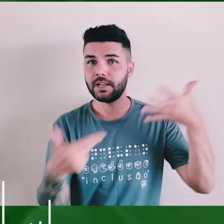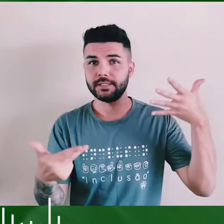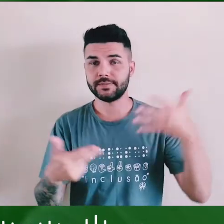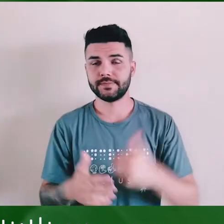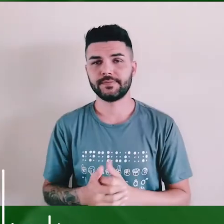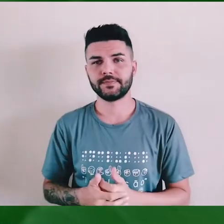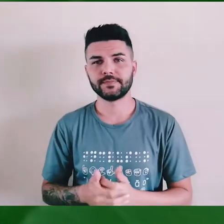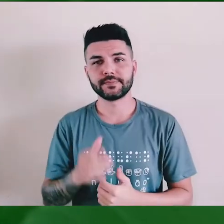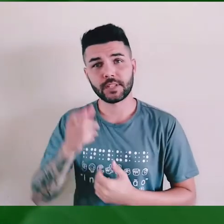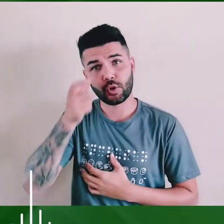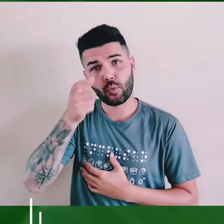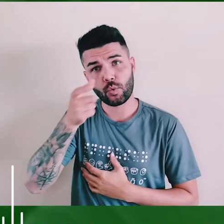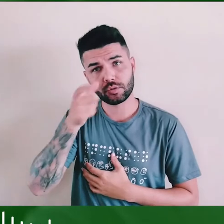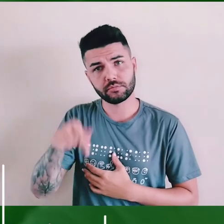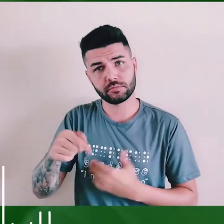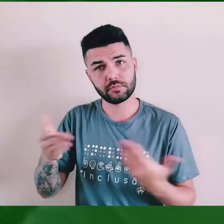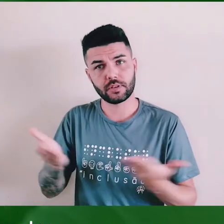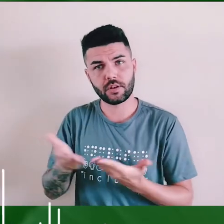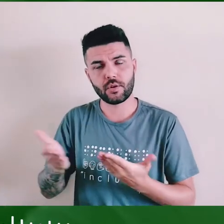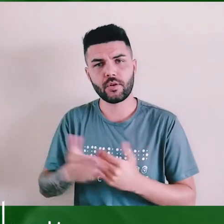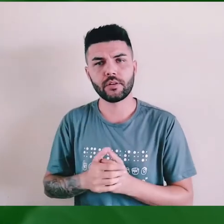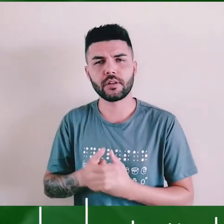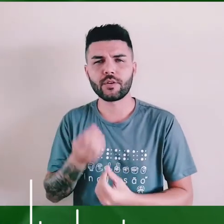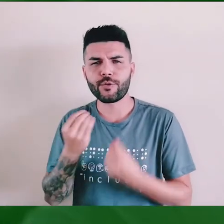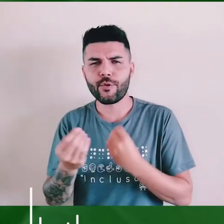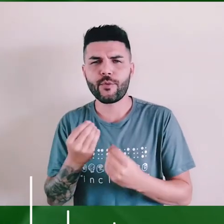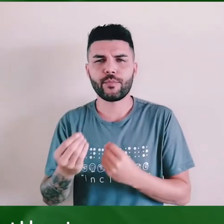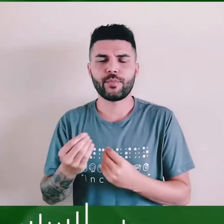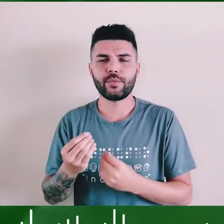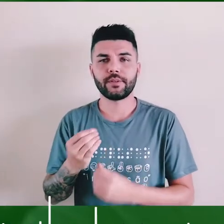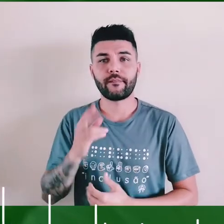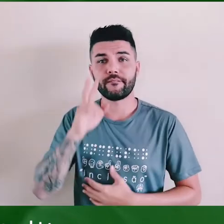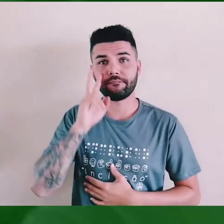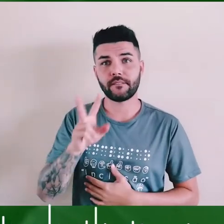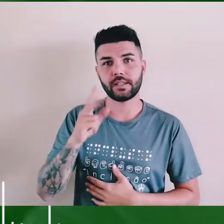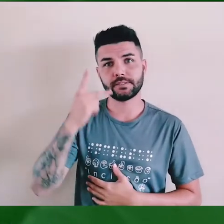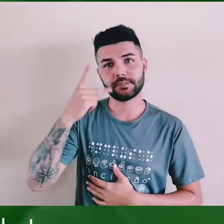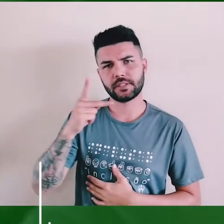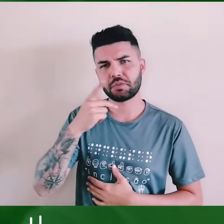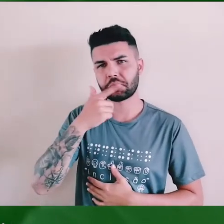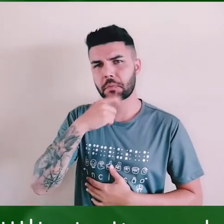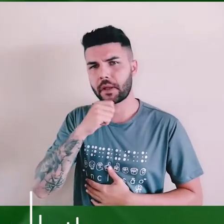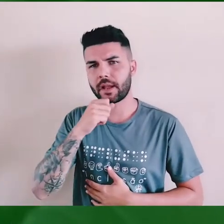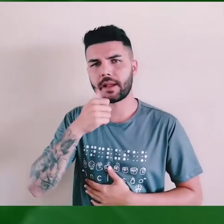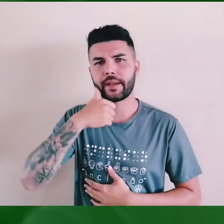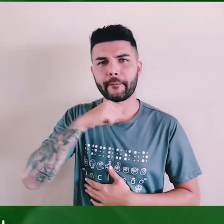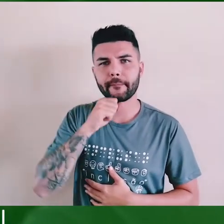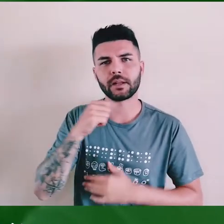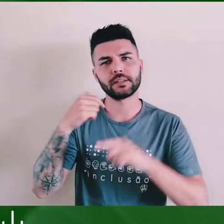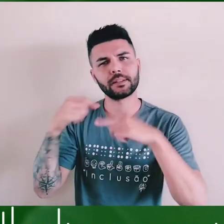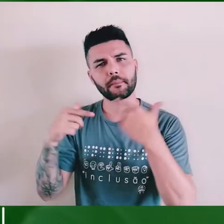quer saber. Teve influência ver seus pais trabalhando estando na TV e tudo mais? Isso